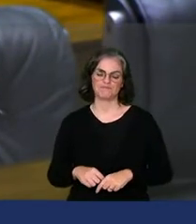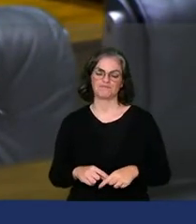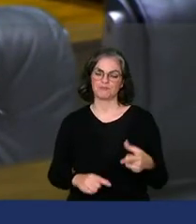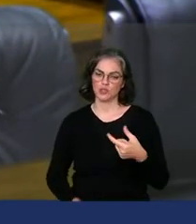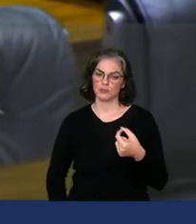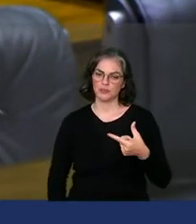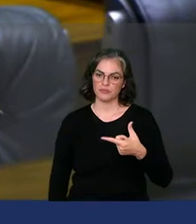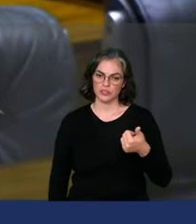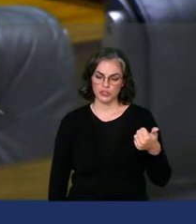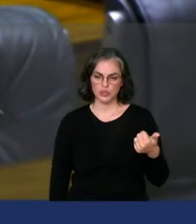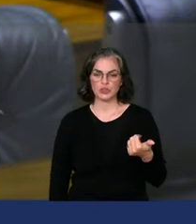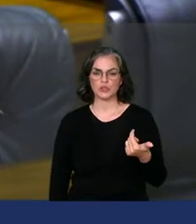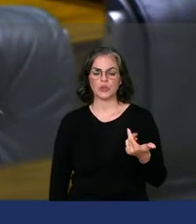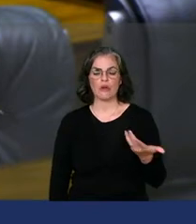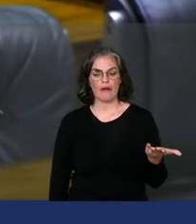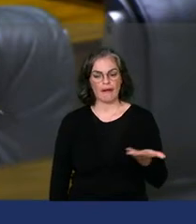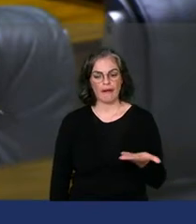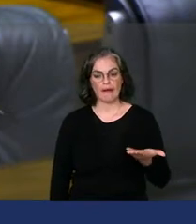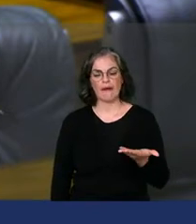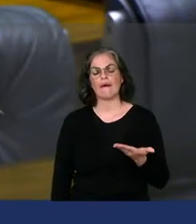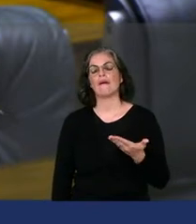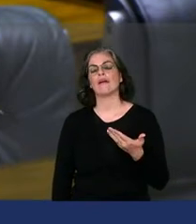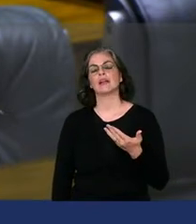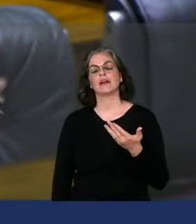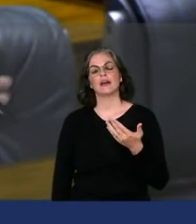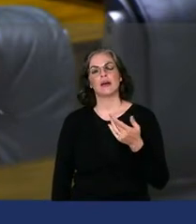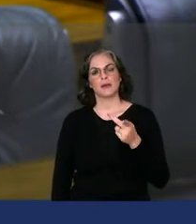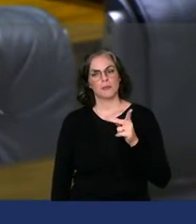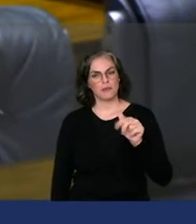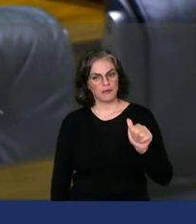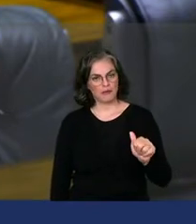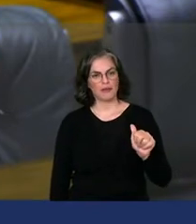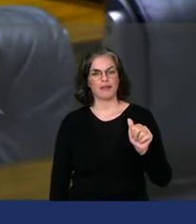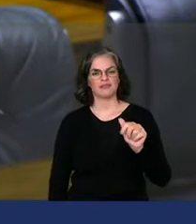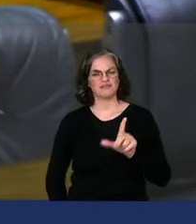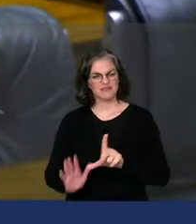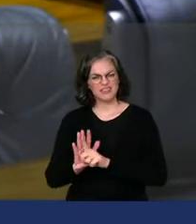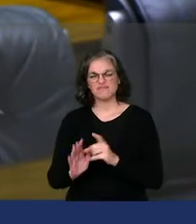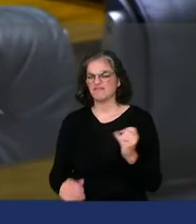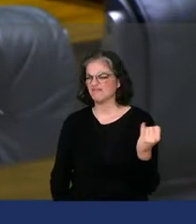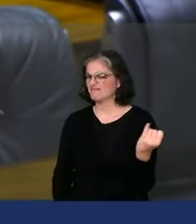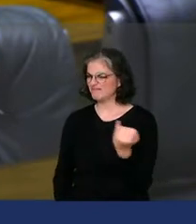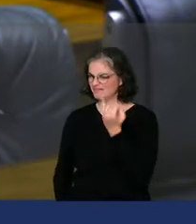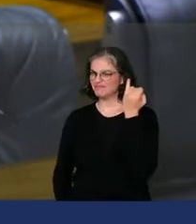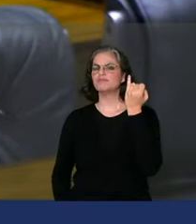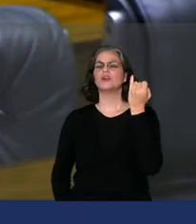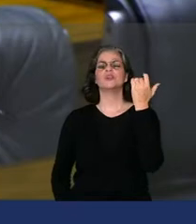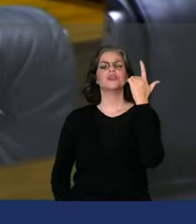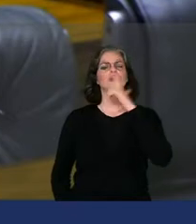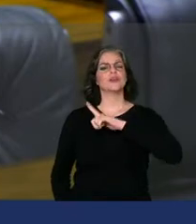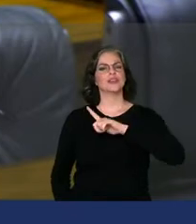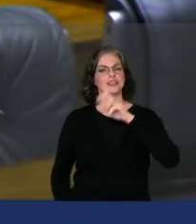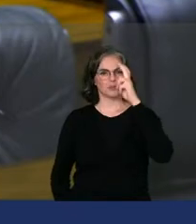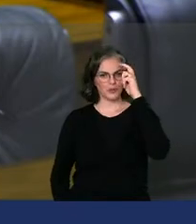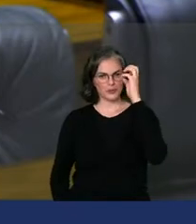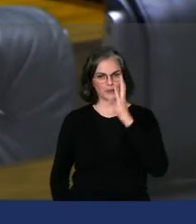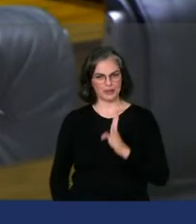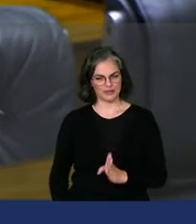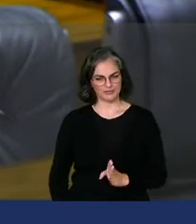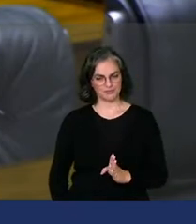COLETIVO DESTA CASA EM 2021 E AGORA ESTARMOS APROVANDO A LEI PAULO GUSTAVO É ALGO DA MAIOR IMPORTÂNCIA PARA A CULTURA NACIONAL. A LEI PAULO GUSTAVA